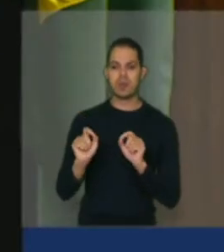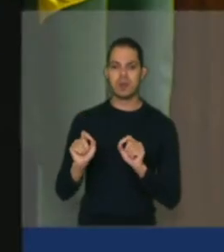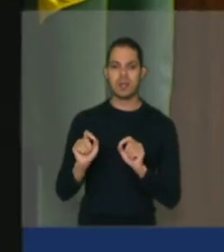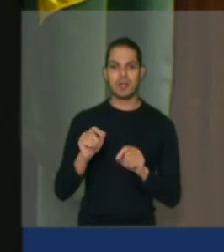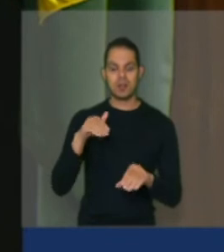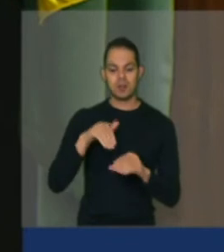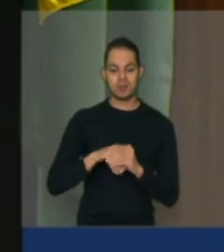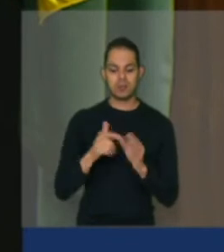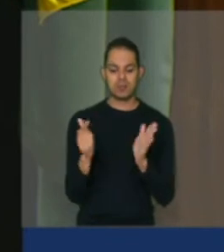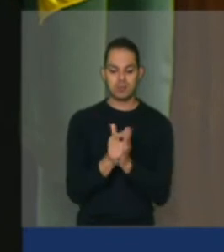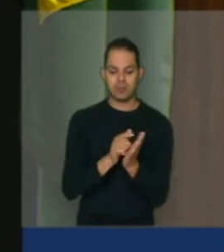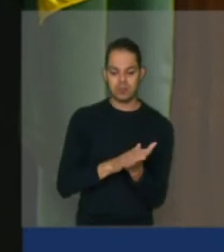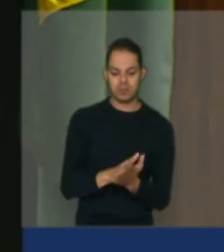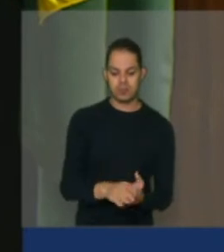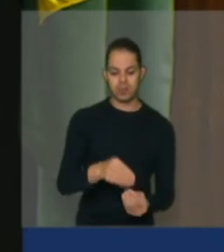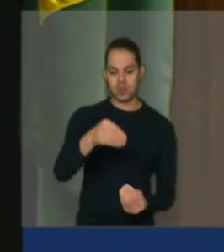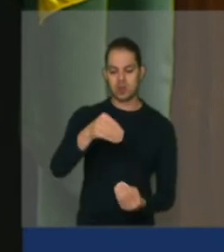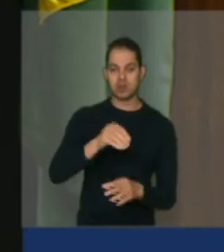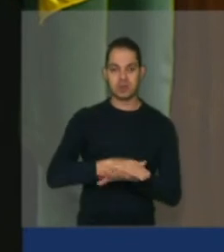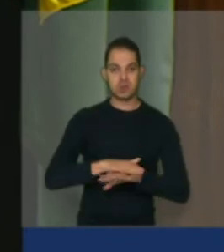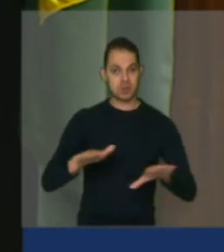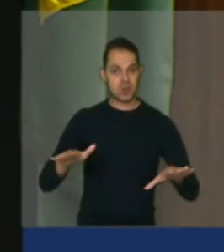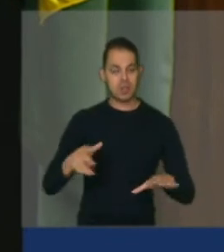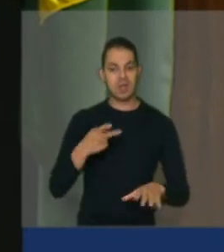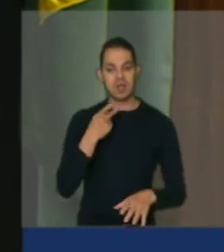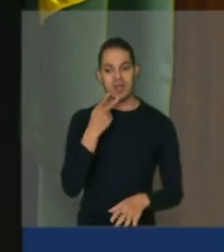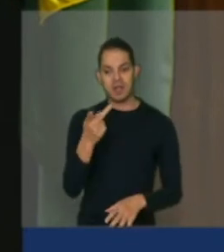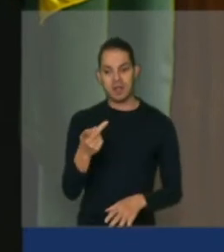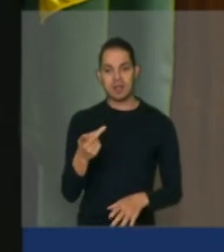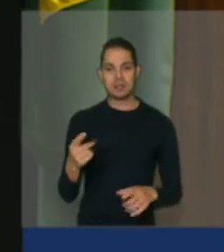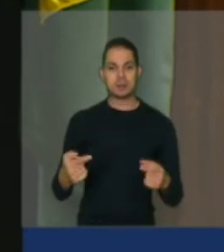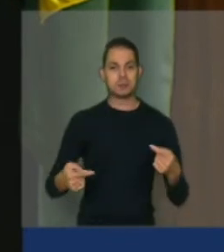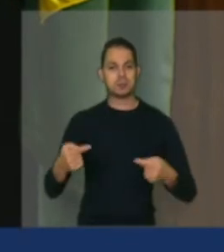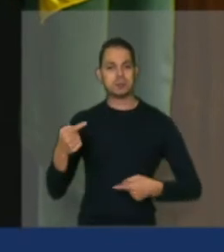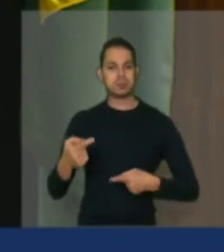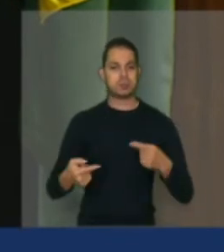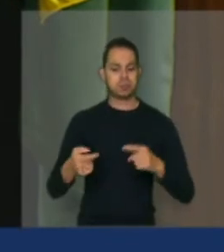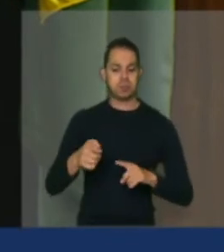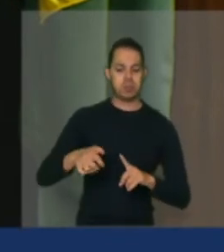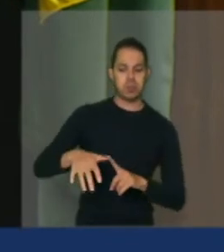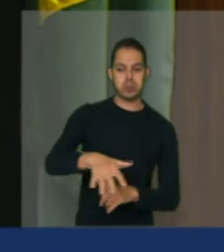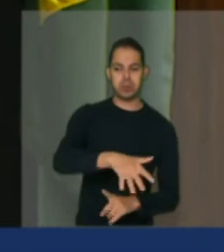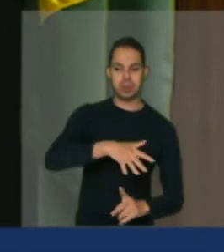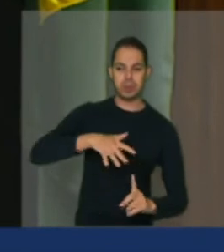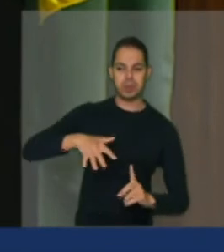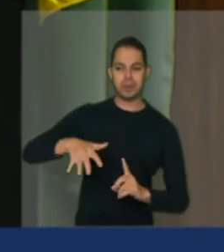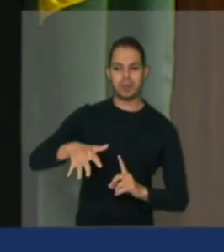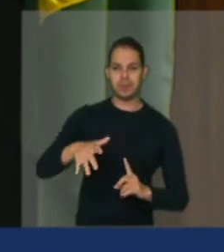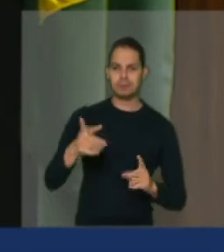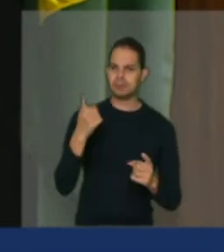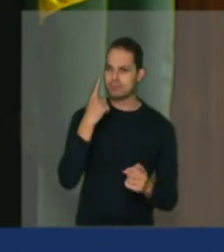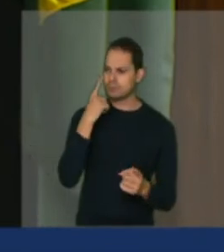QUE É O VOTO IMPRESSO. ELES FALAM ISSO PARA POLEMIZAR PERANTE A SOCIEDADE PORQUE ELES NÃO TÊM PROJETO PARA A